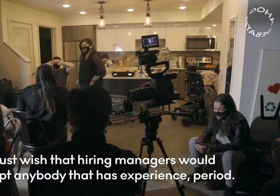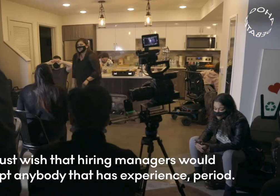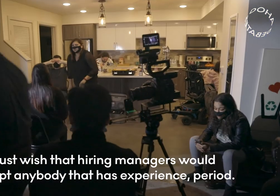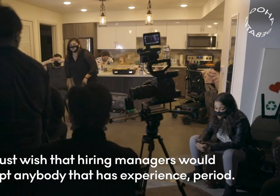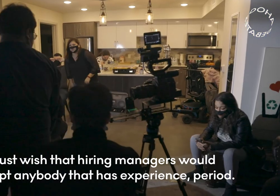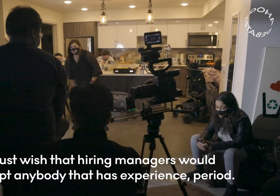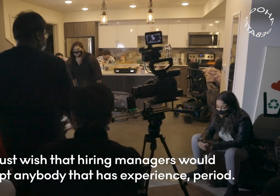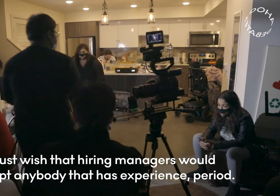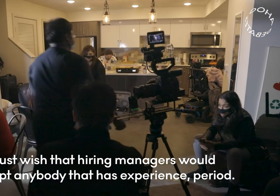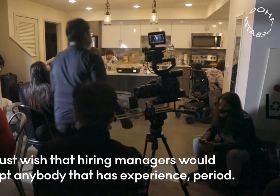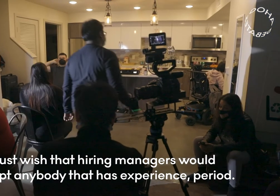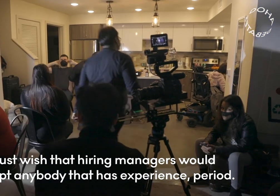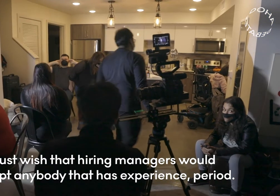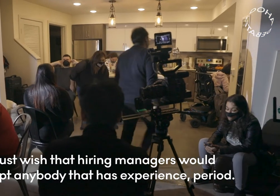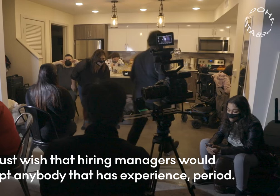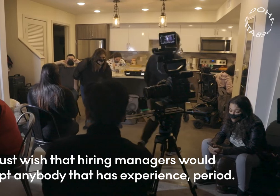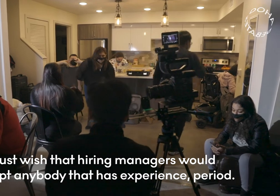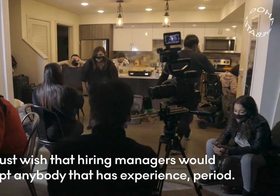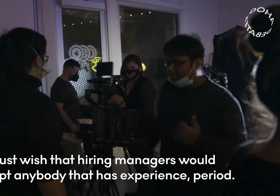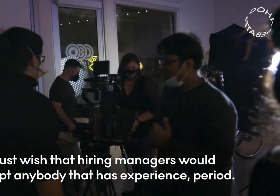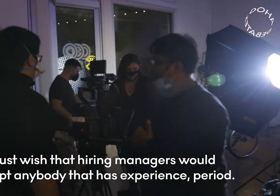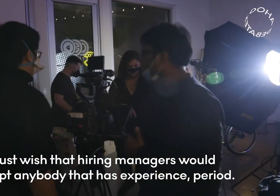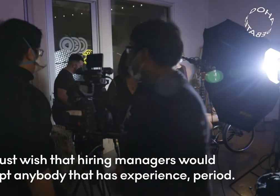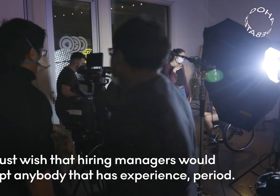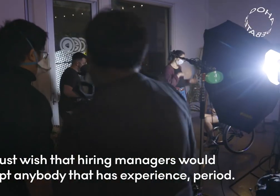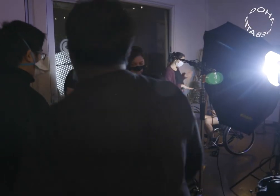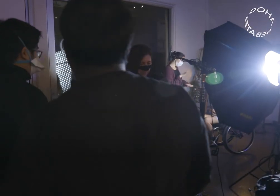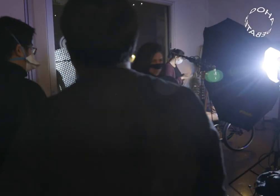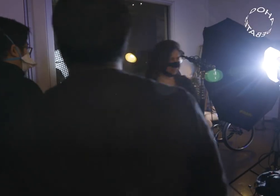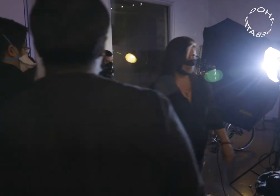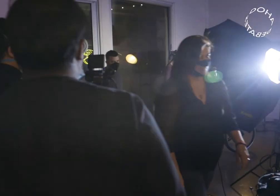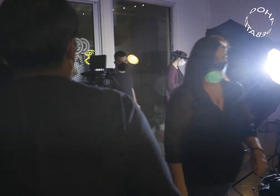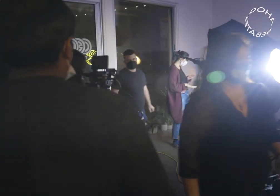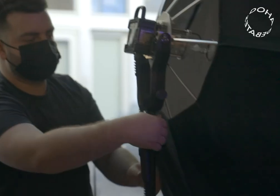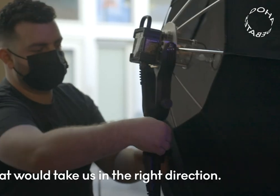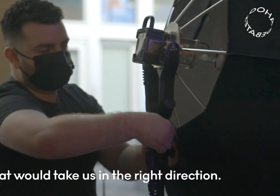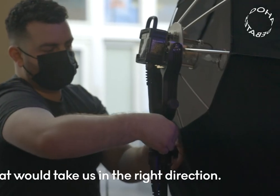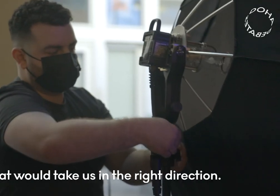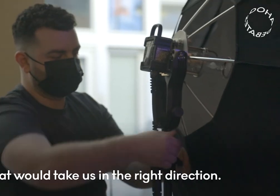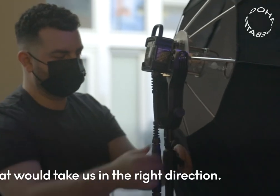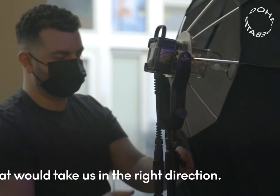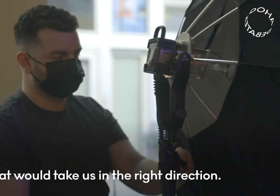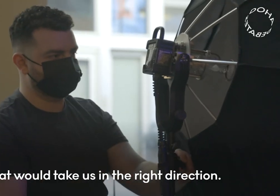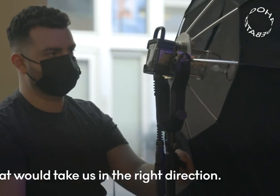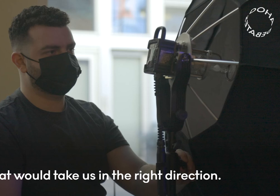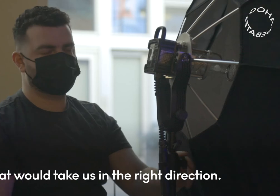أتمنى أن يقبل مديرو التوظيف أي شخص لديه خبرة ببساطة. سيقودنا ذلك في الاتجاه الصحيح.